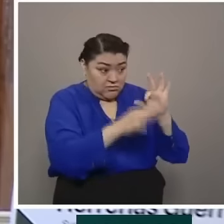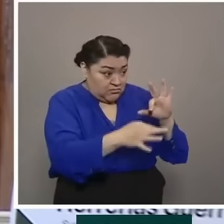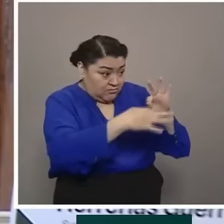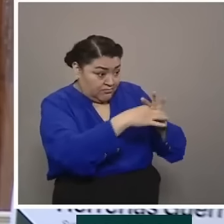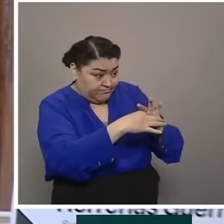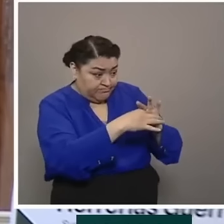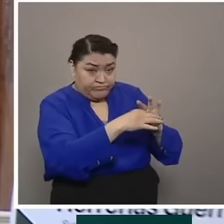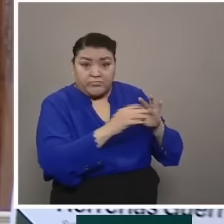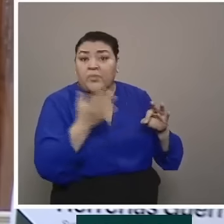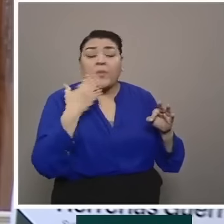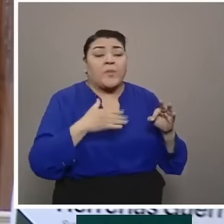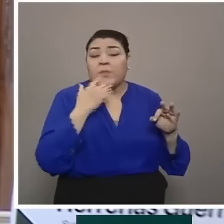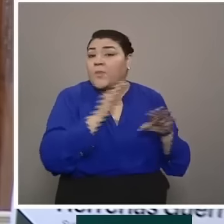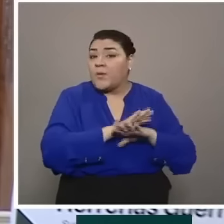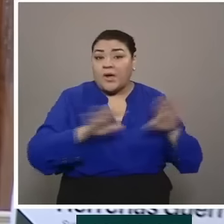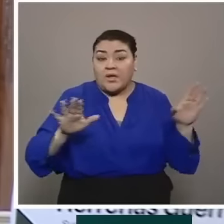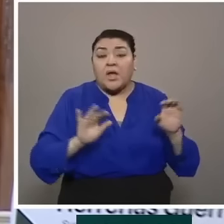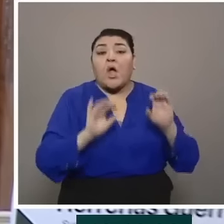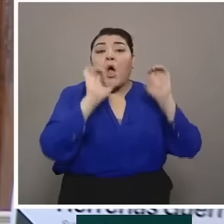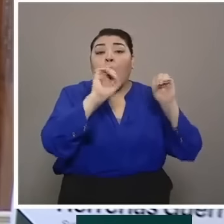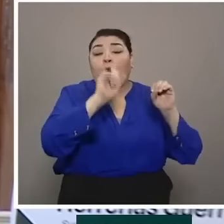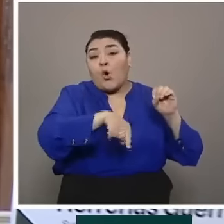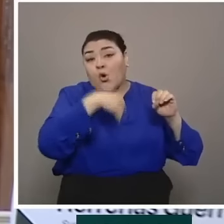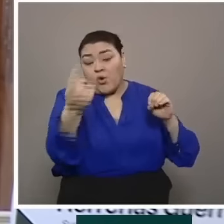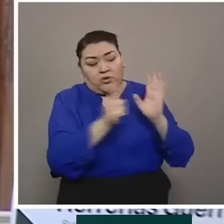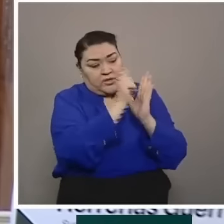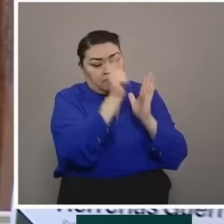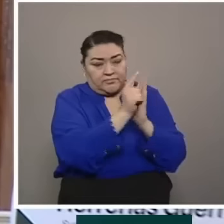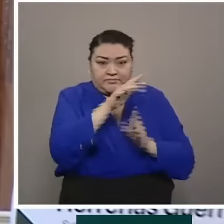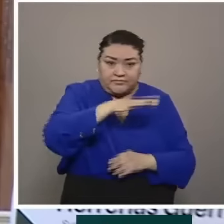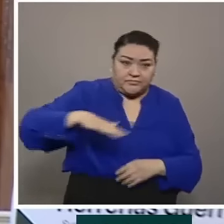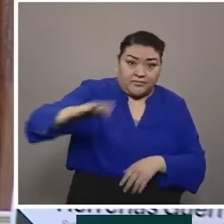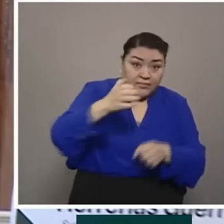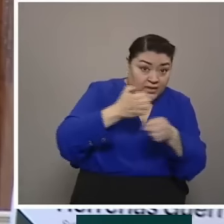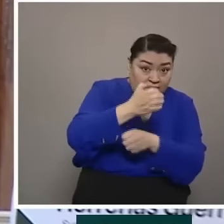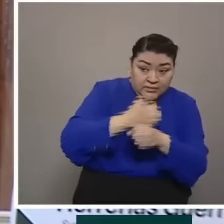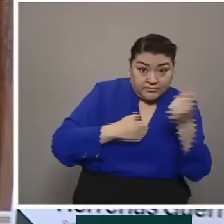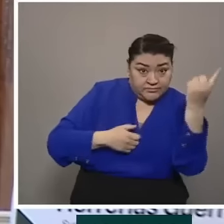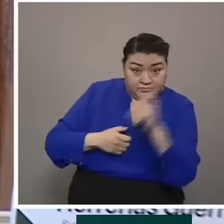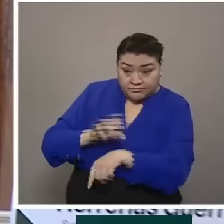ni un ordenamiento que establezca a nivel local en Chiapas todo lo necesario para hacer efectivo